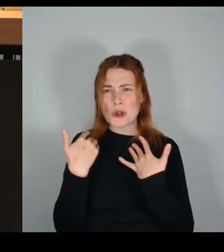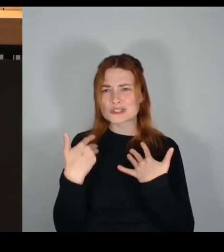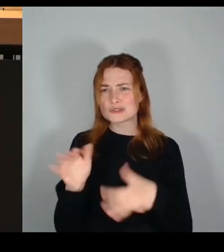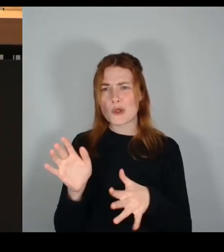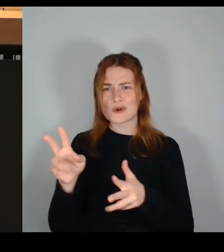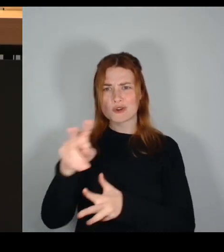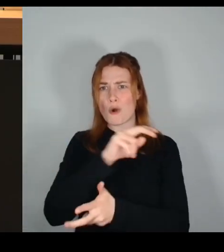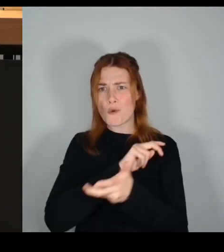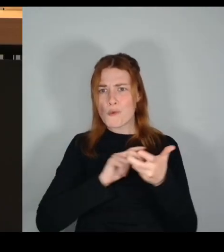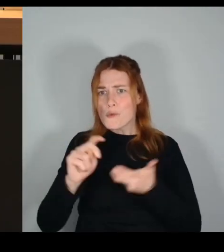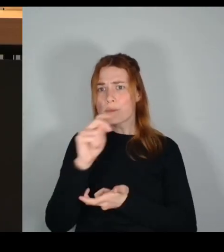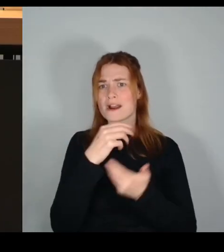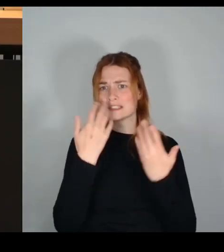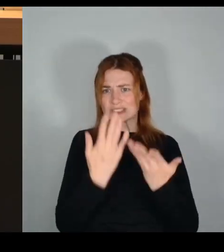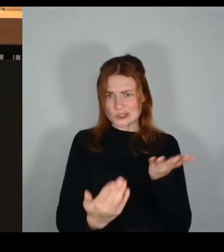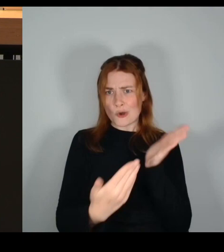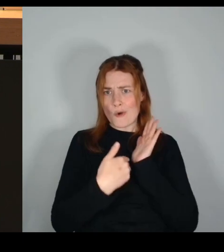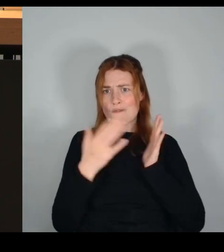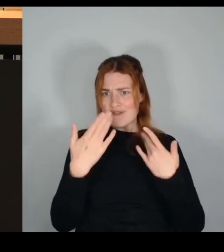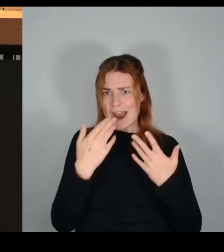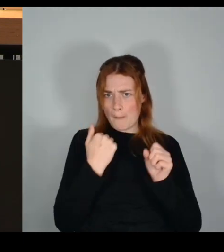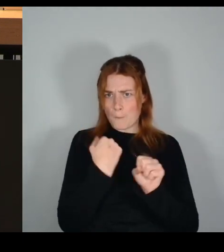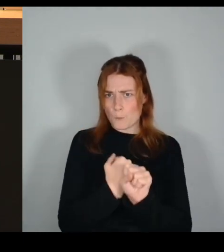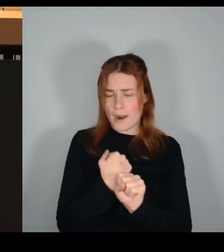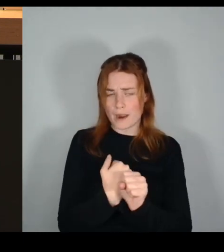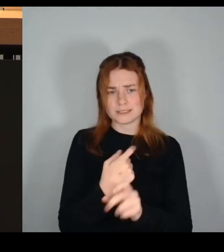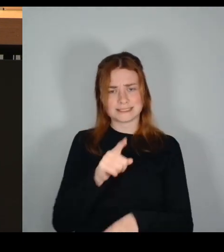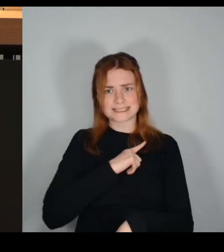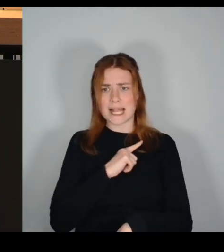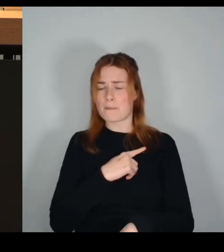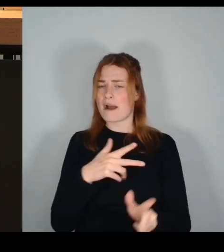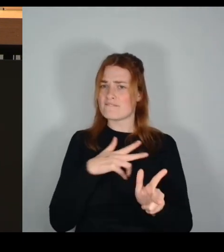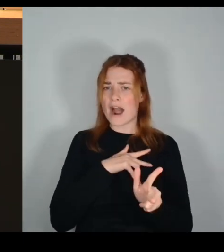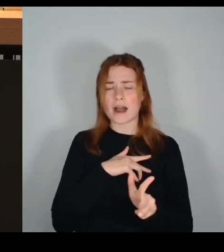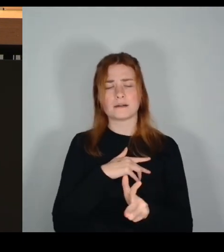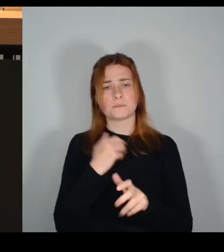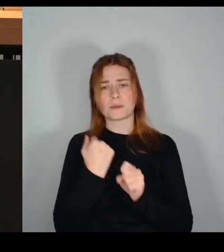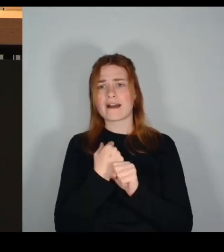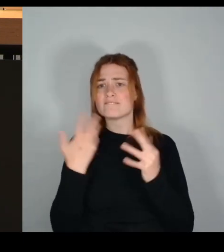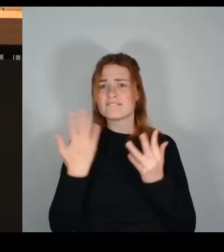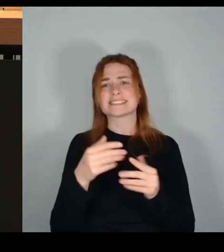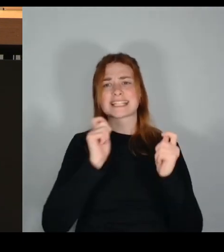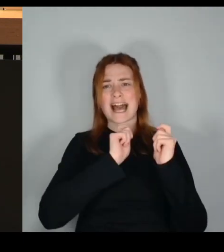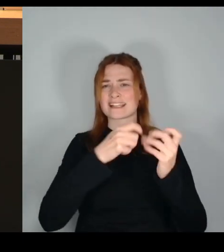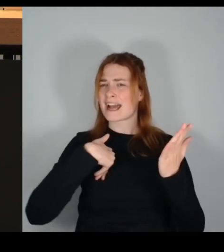selbstverständlich diesen Antrag ablehnen Und eins kann ich Ihnen versprechen Ich habe mit 16 Jahren und dieser Brief liegt hier.